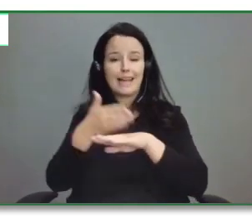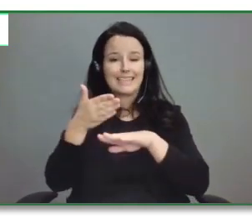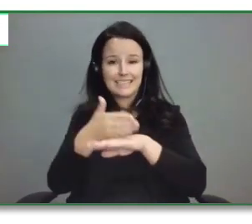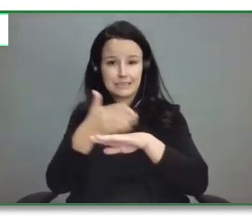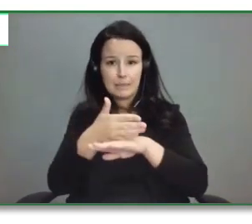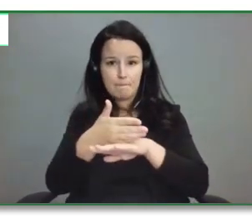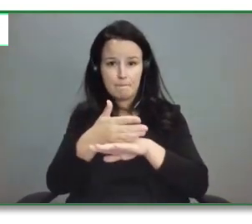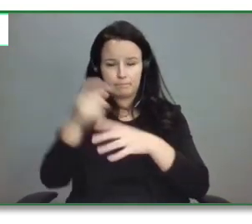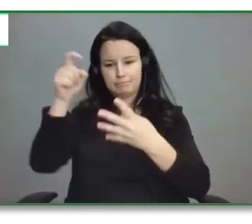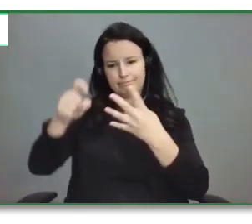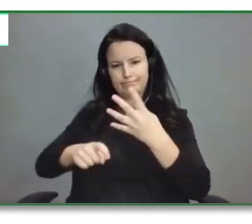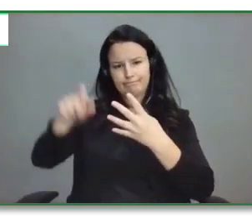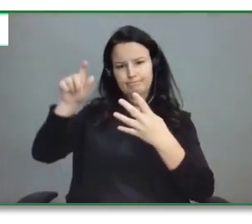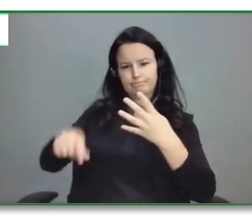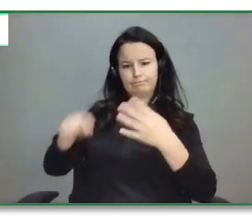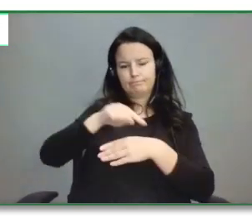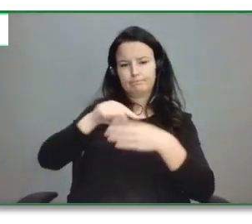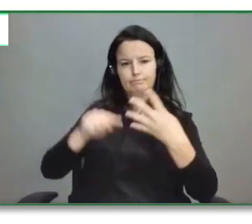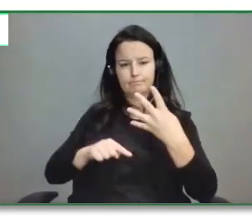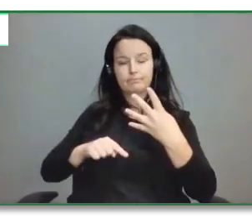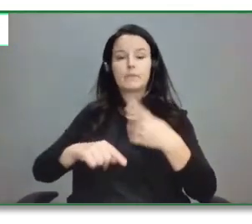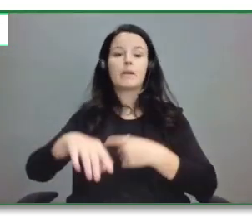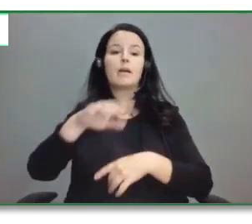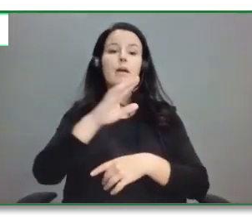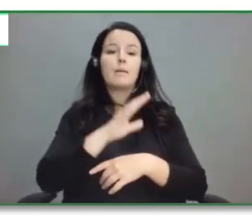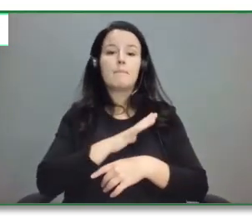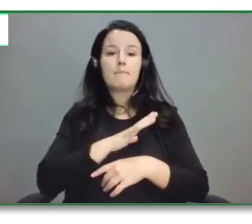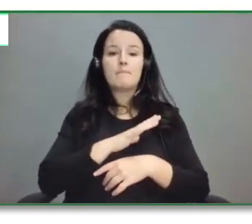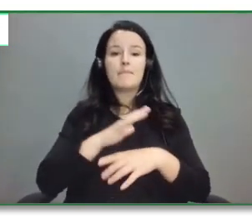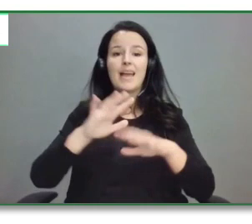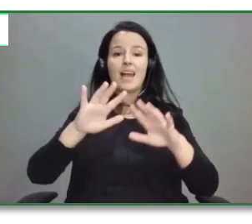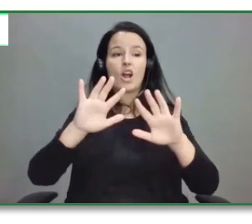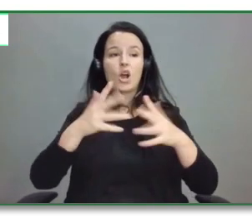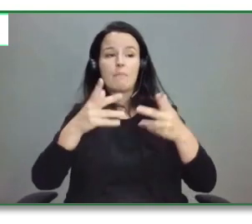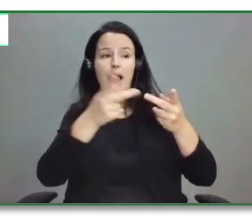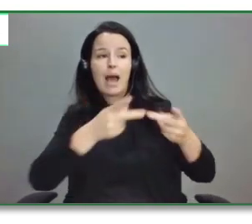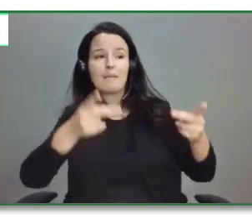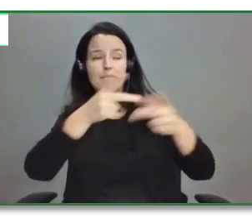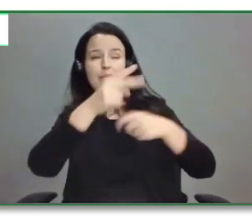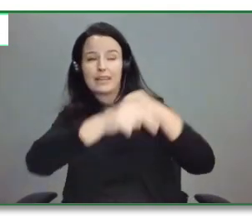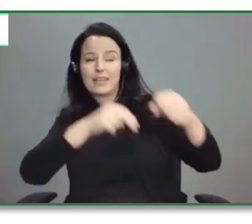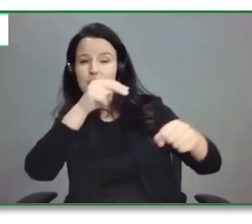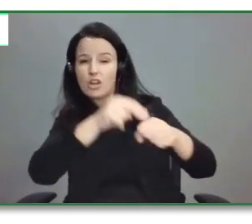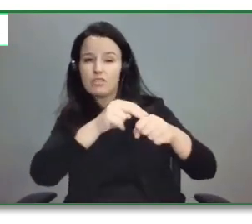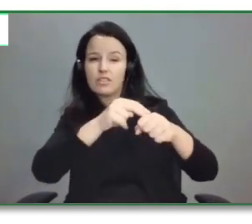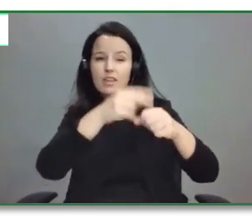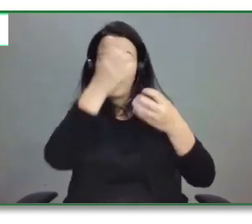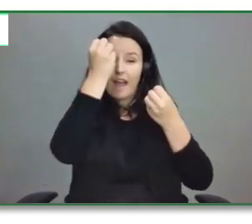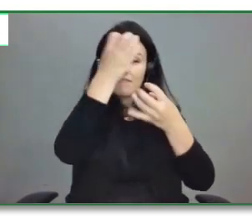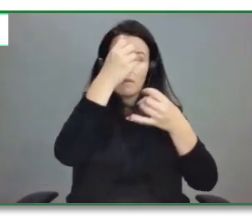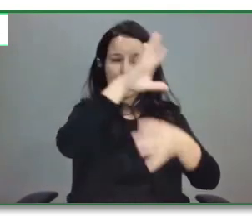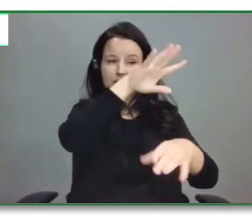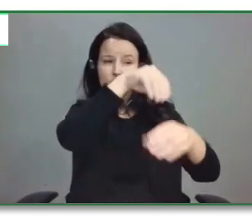cependant la manière dont les réseaux des parcs nationaux pour informer sur